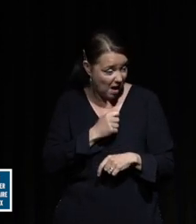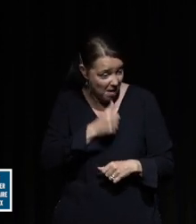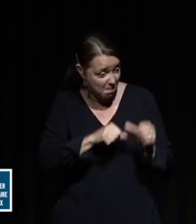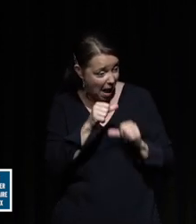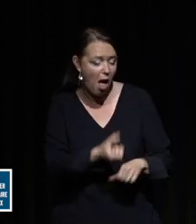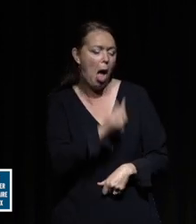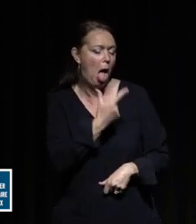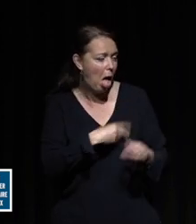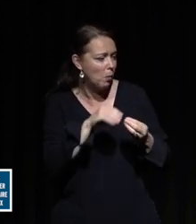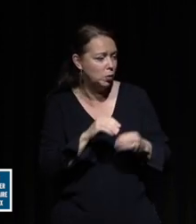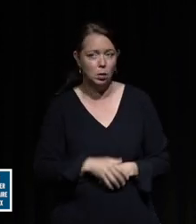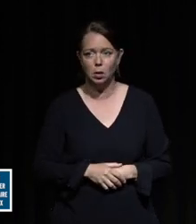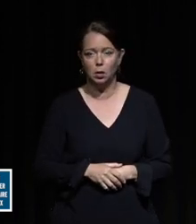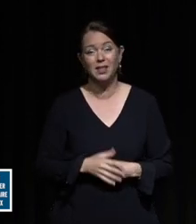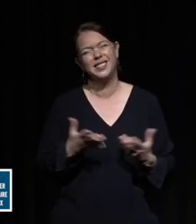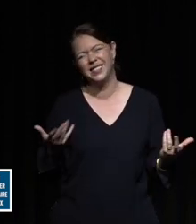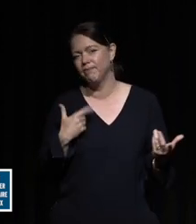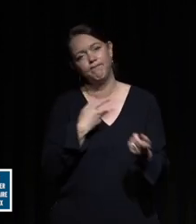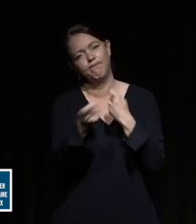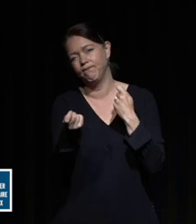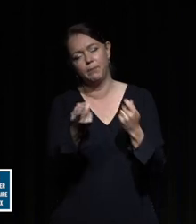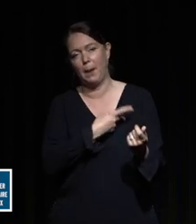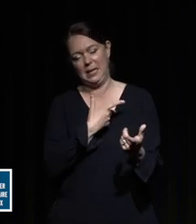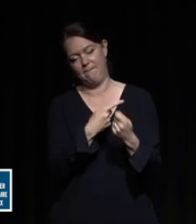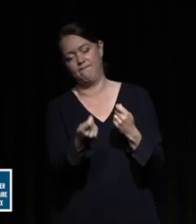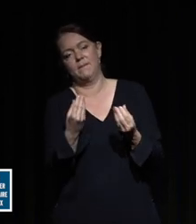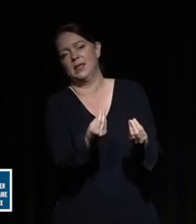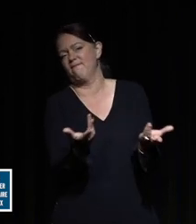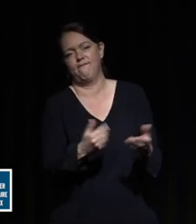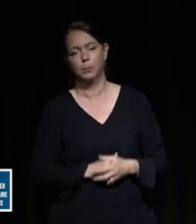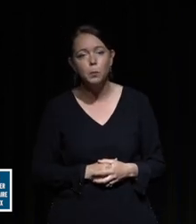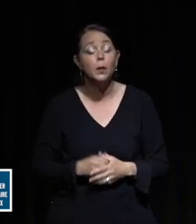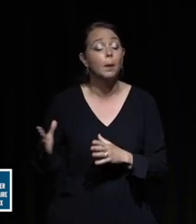la réponse médicale à apporter en dehors dans de ces examens et de ses symptômes qui sont valables